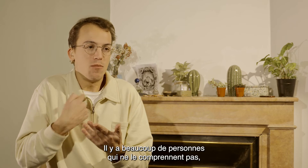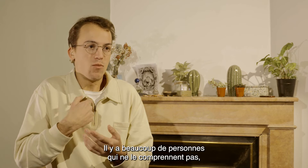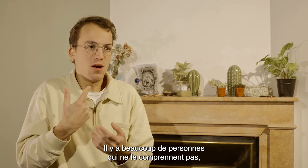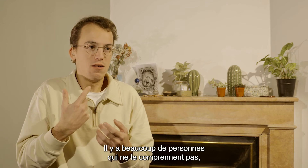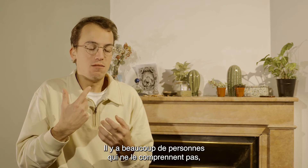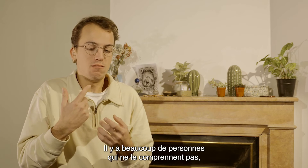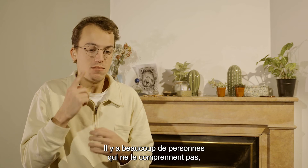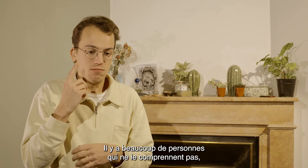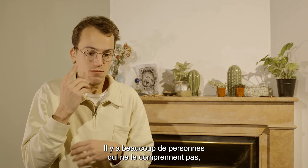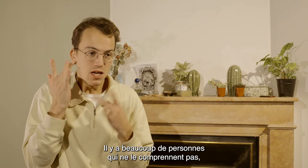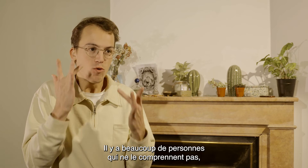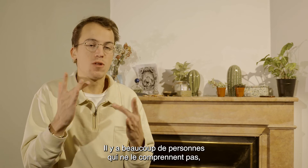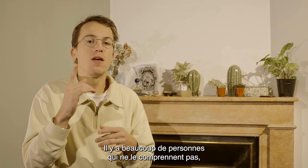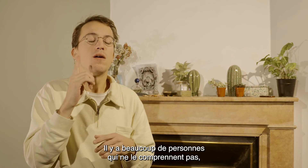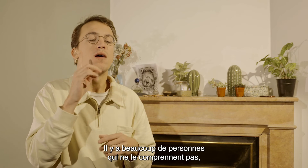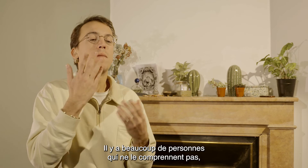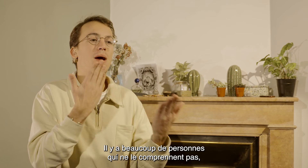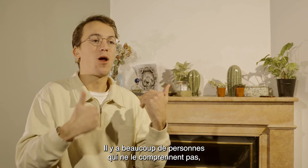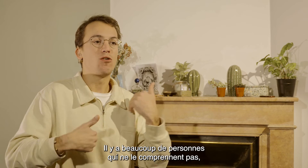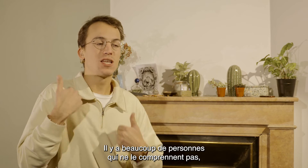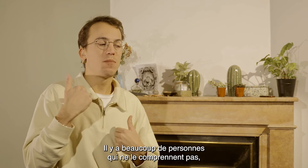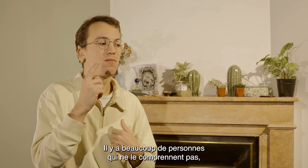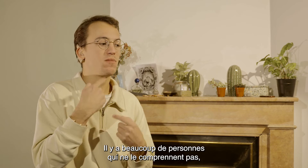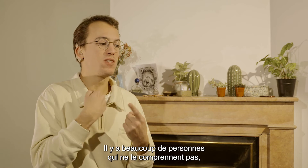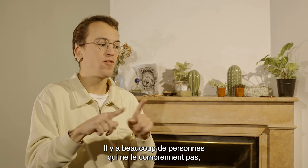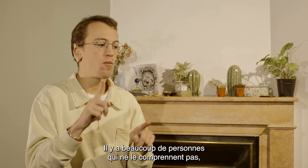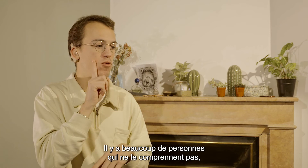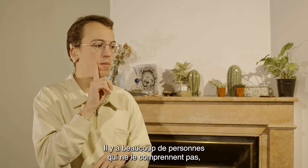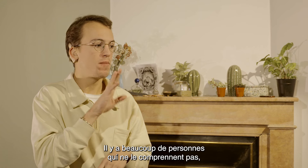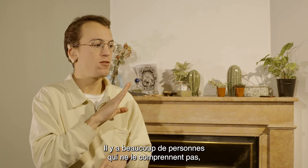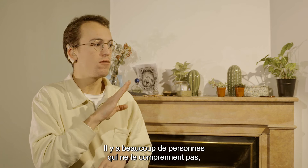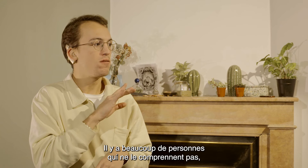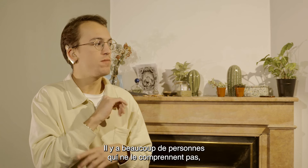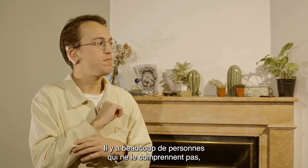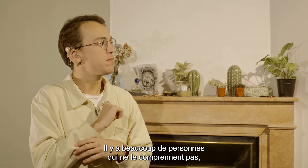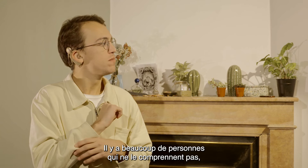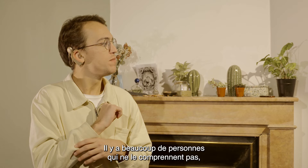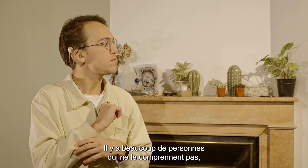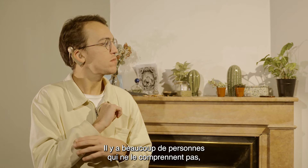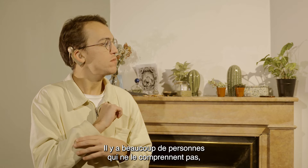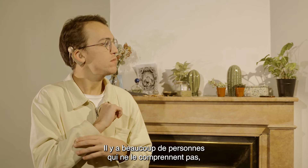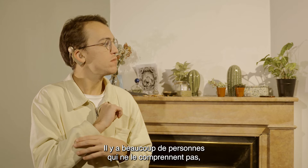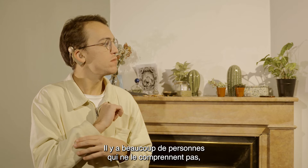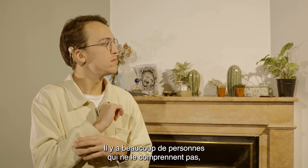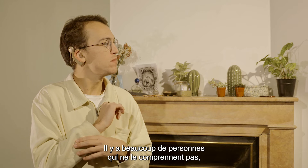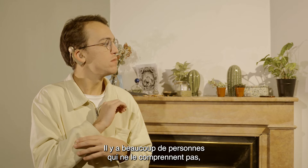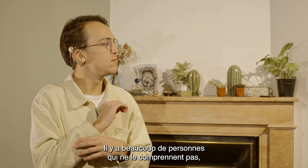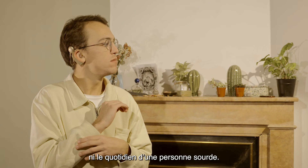Il y a beaucoup de personnes qui ne le comprennent pas,